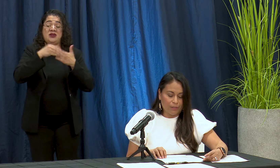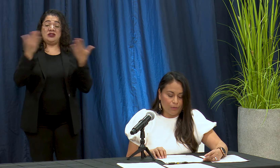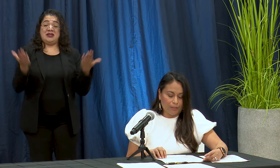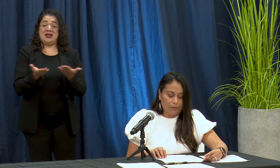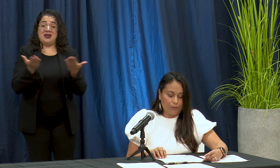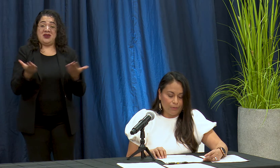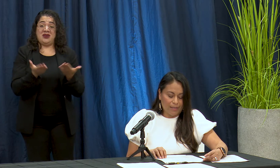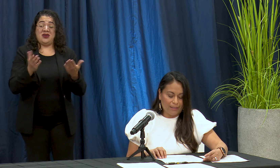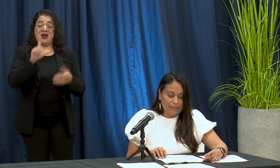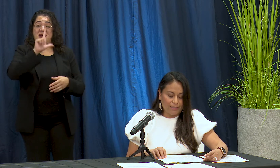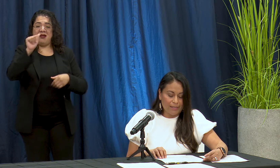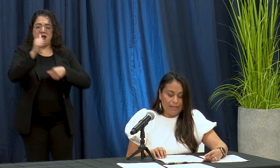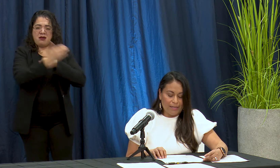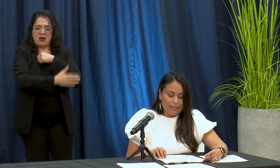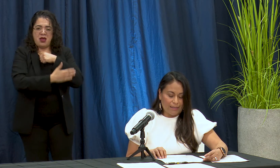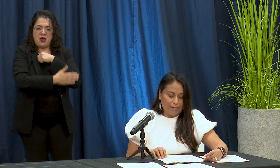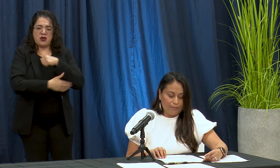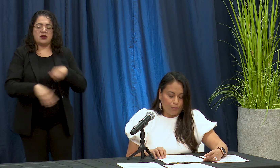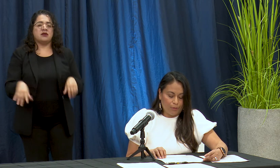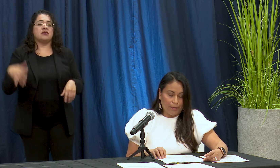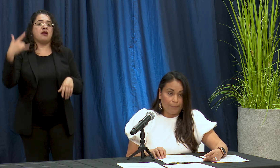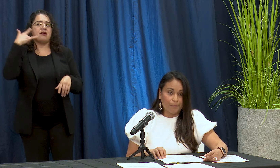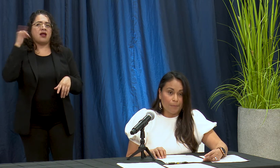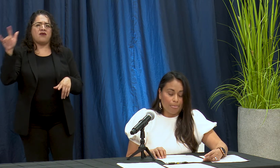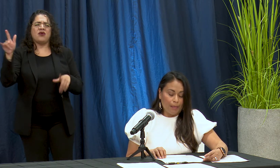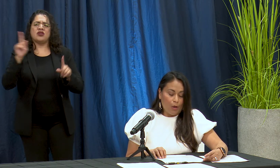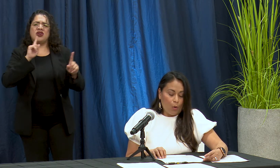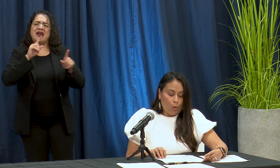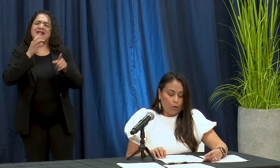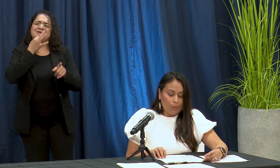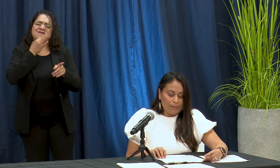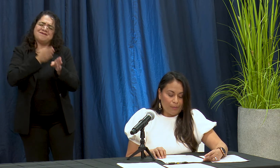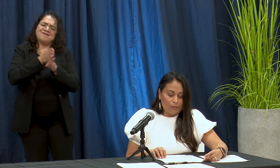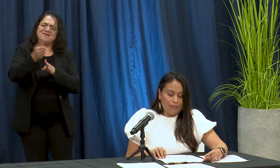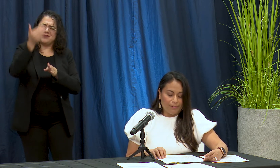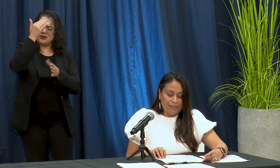del condado de los ángeles y de california Oh el comenzamos el fin de